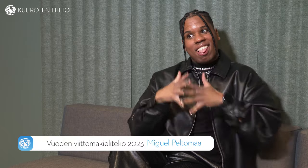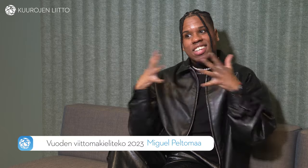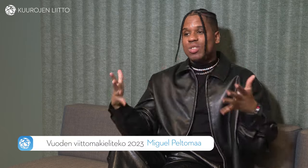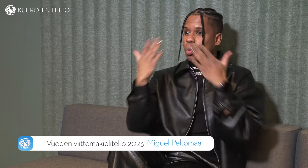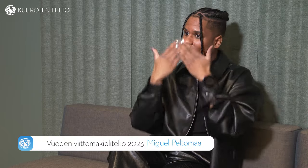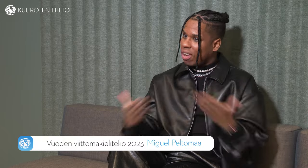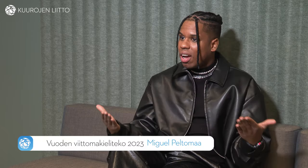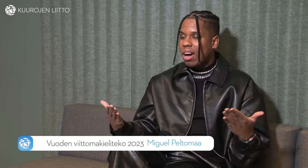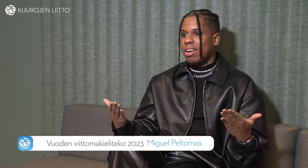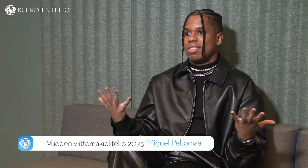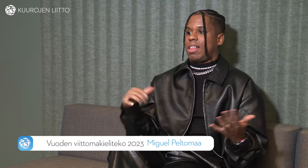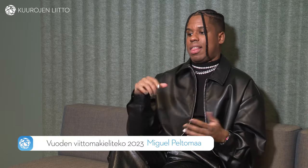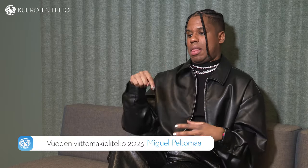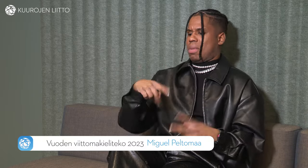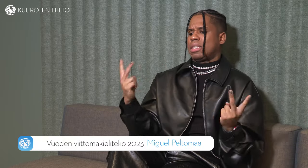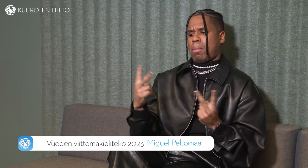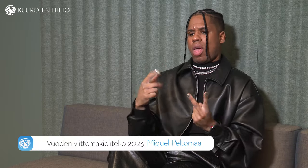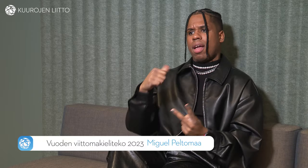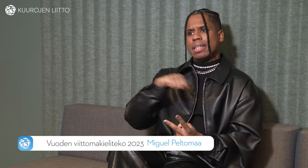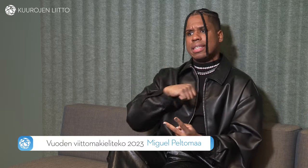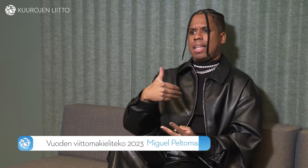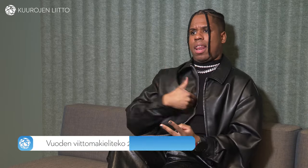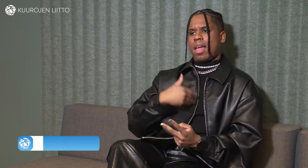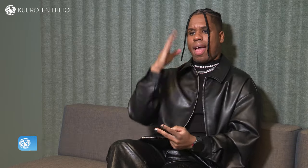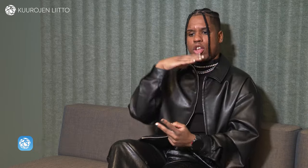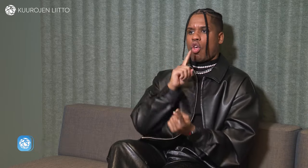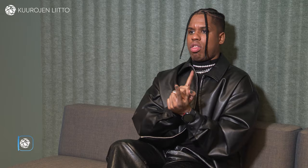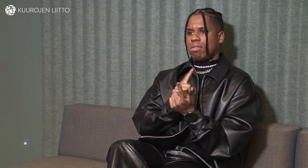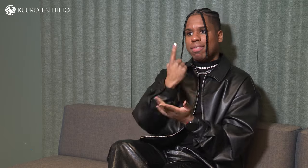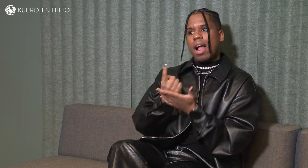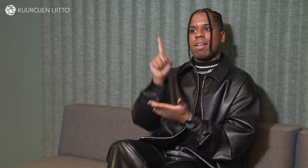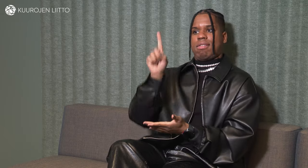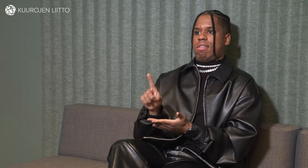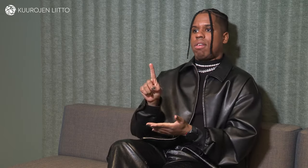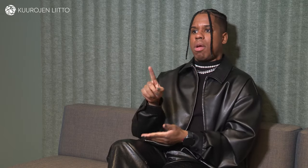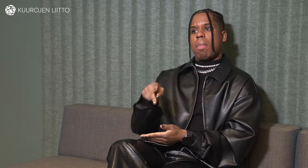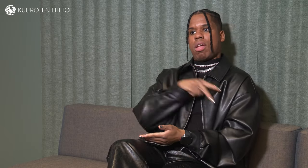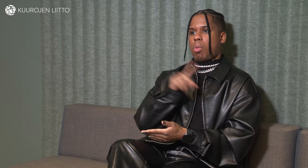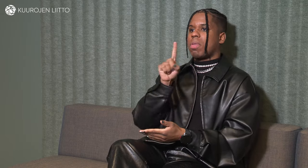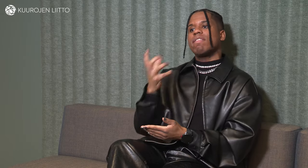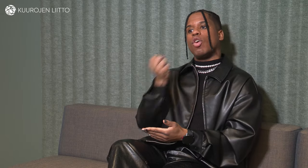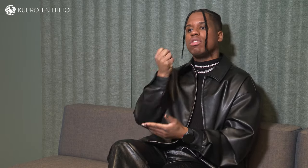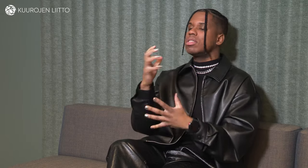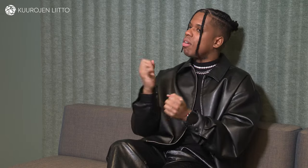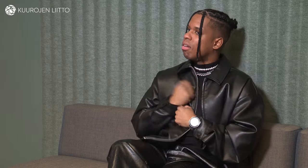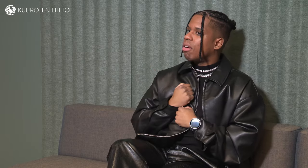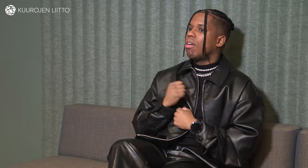Onhan se suuri kunnia ja itselleni henkilökohtaisesti tärkein palkinto, - minkä voin saada.